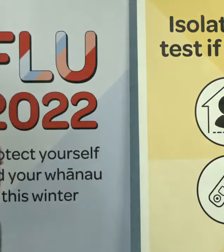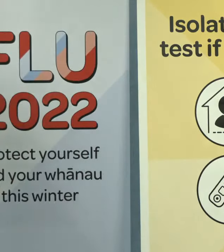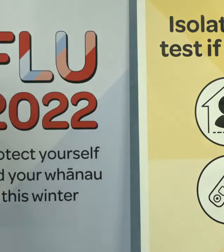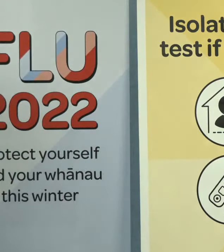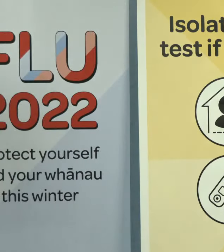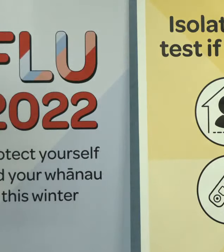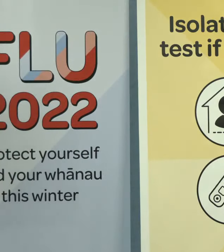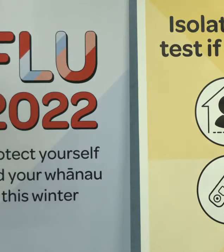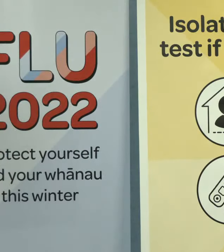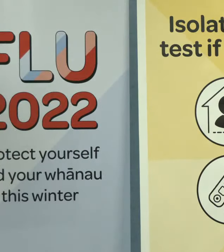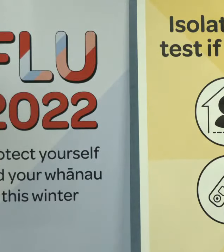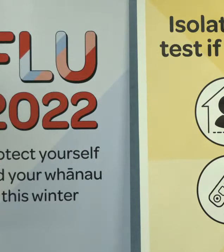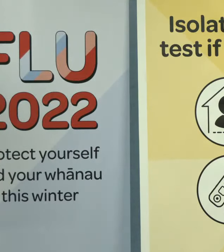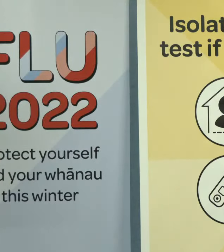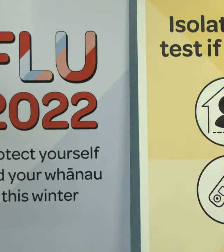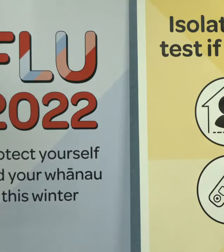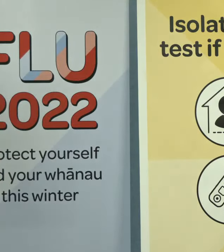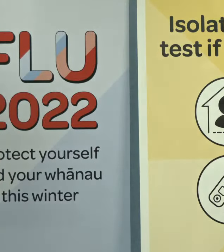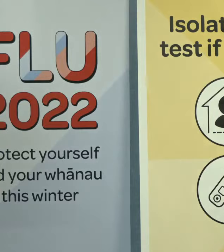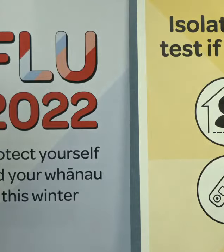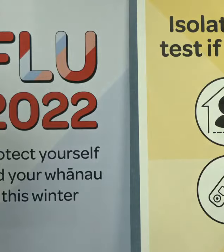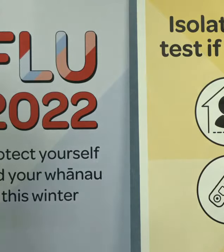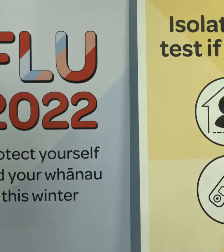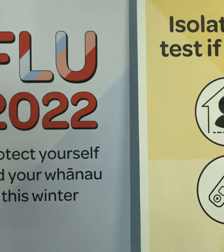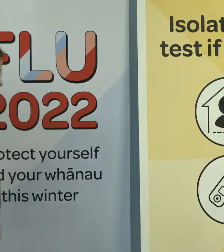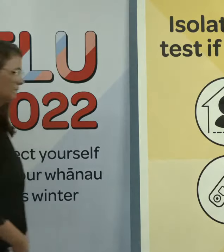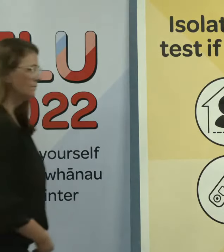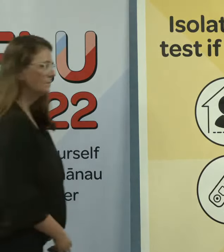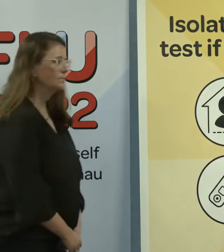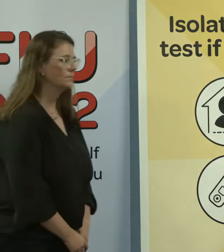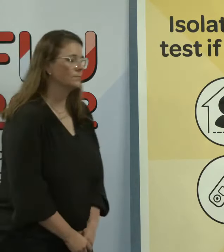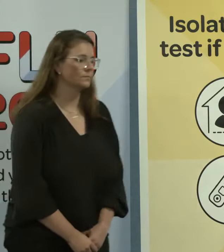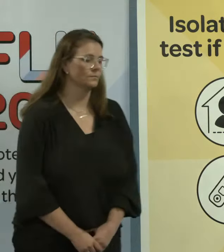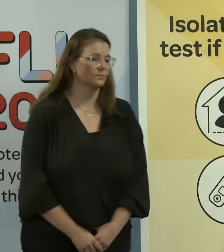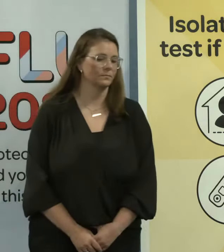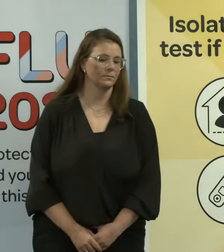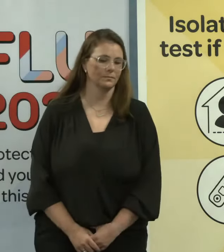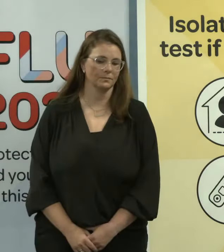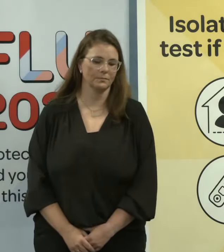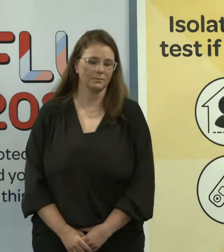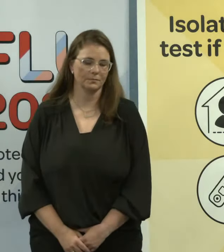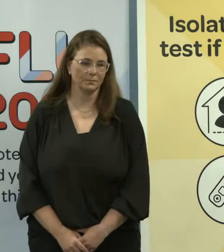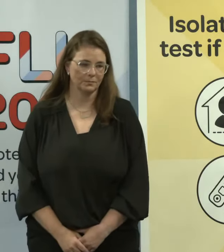kia noho haumaru ai tatou me te hunga e noho tata ana ki a